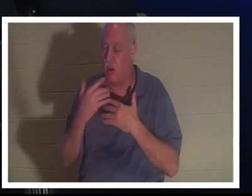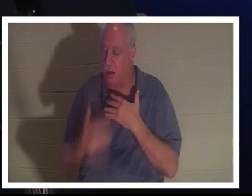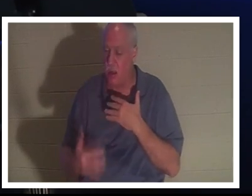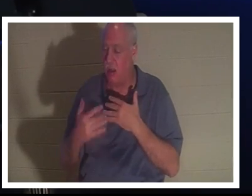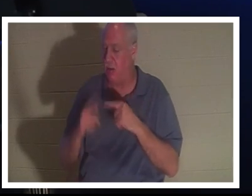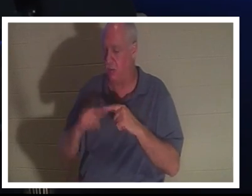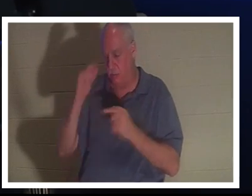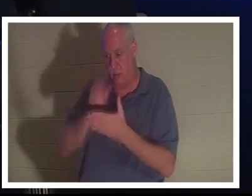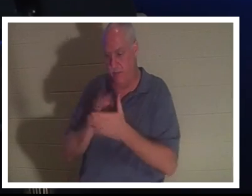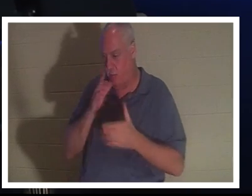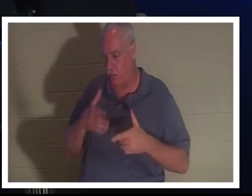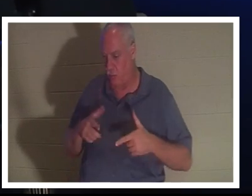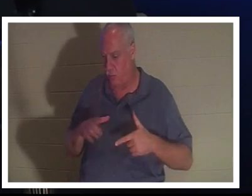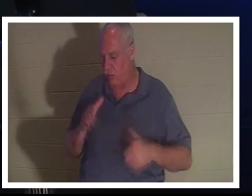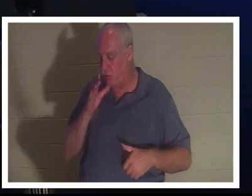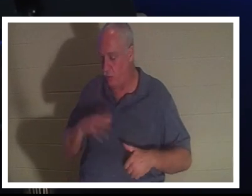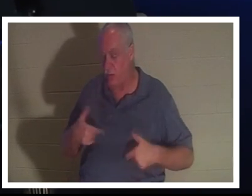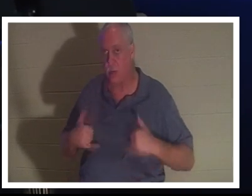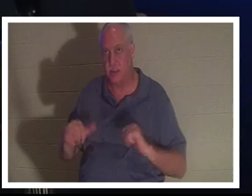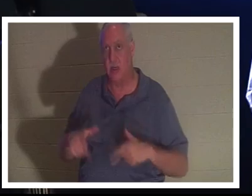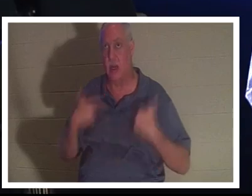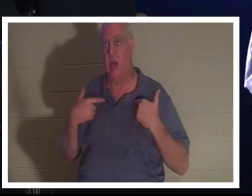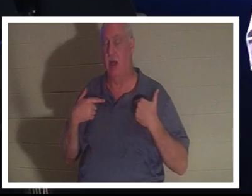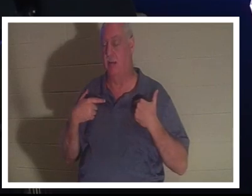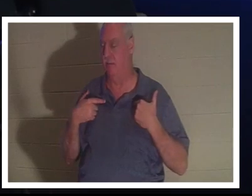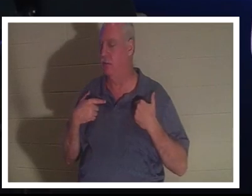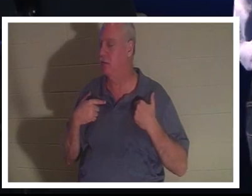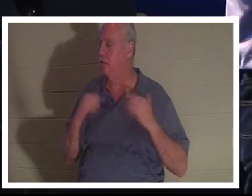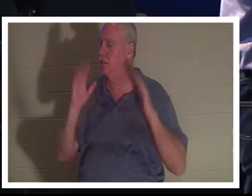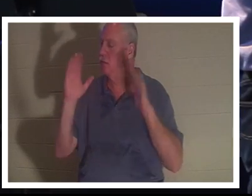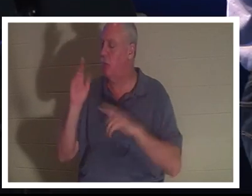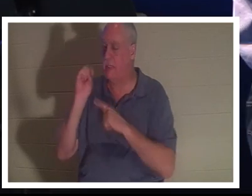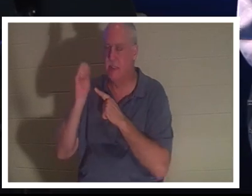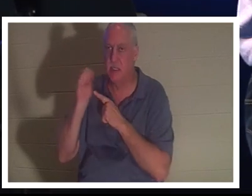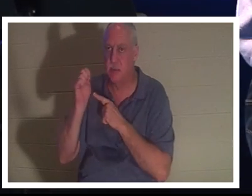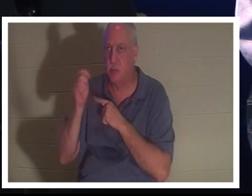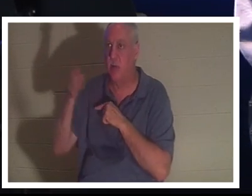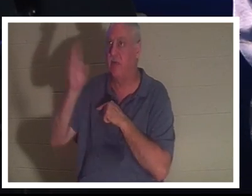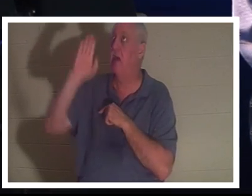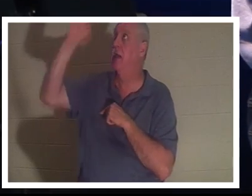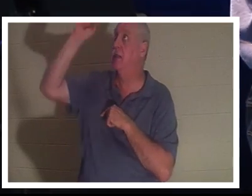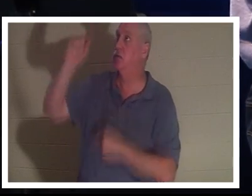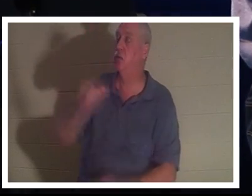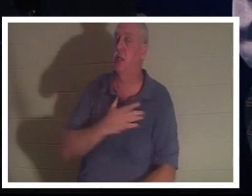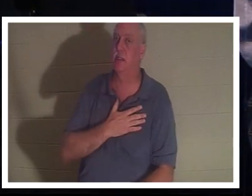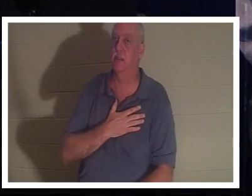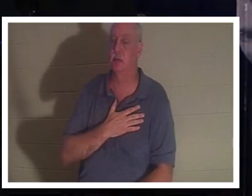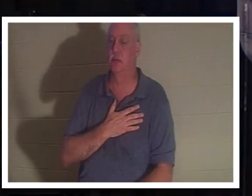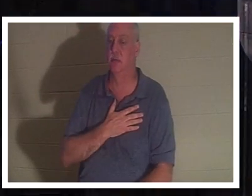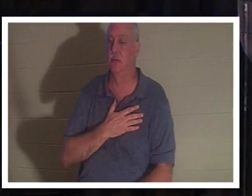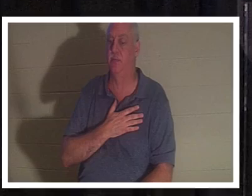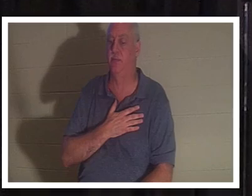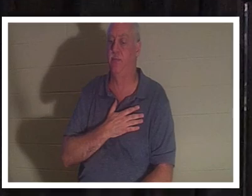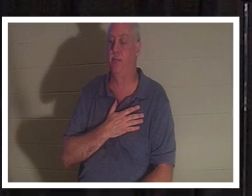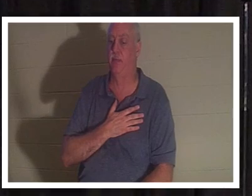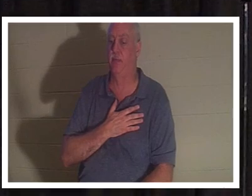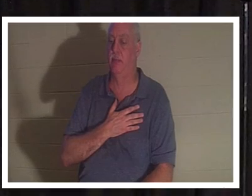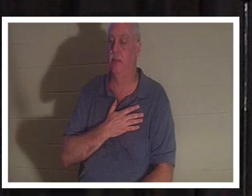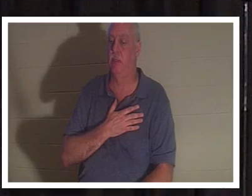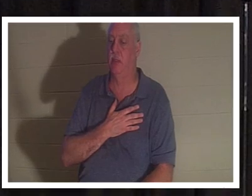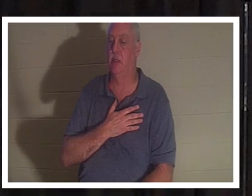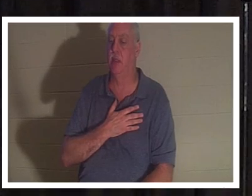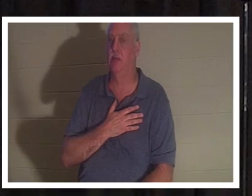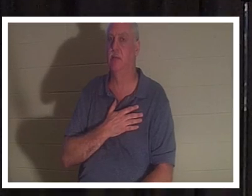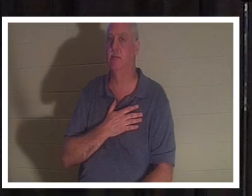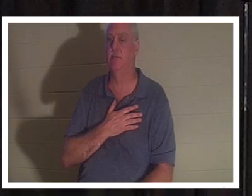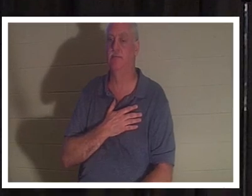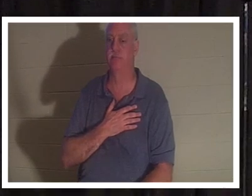und dieses wunderbare Zeugnis der Gnade Gottes. Aber sie hatte übernatürliche Hilfe, die ihr half,